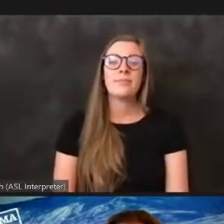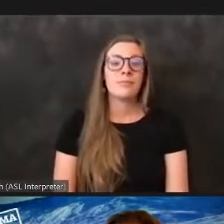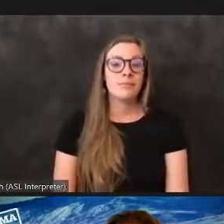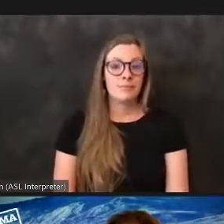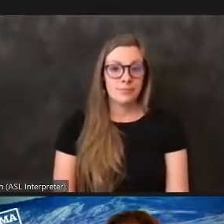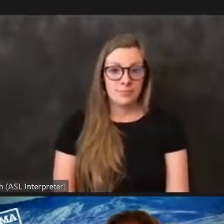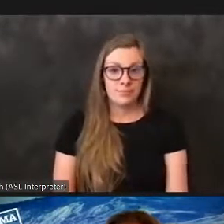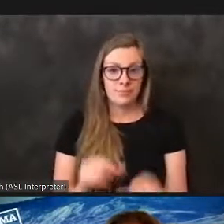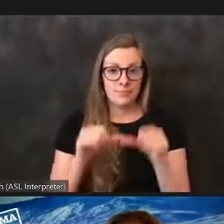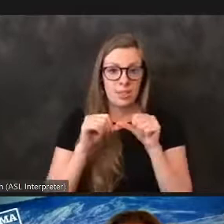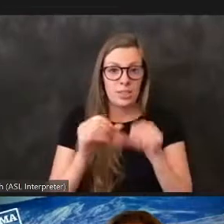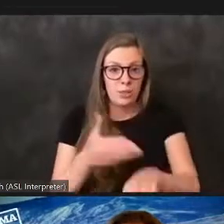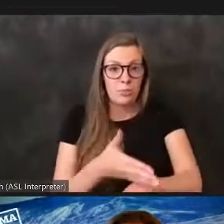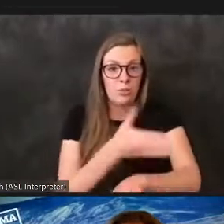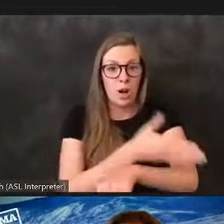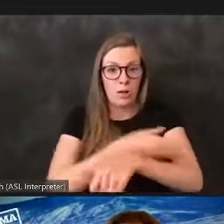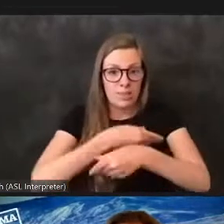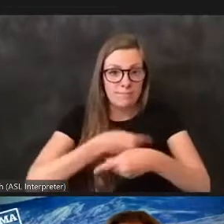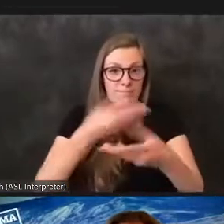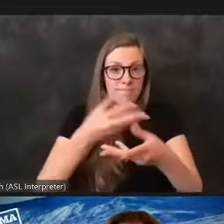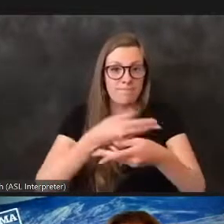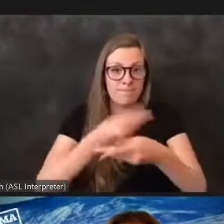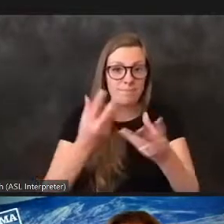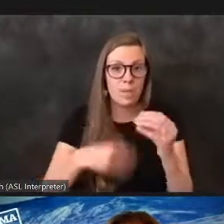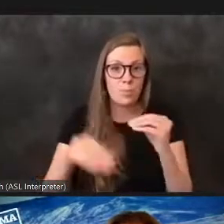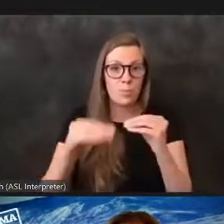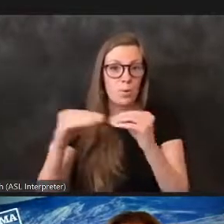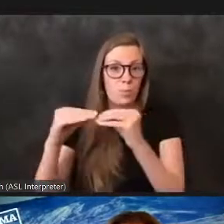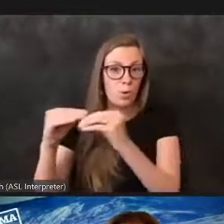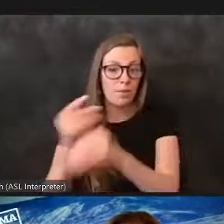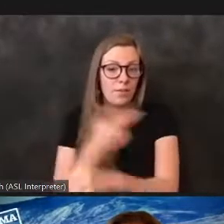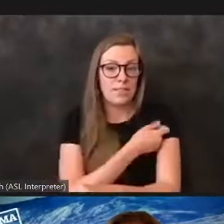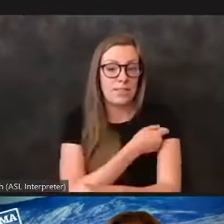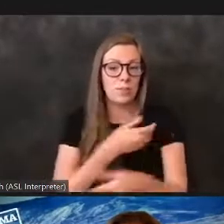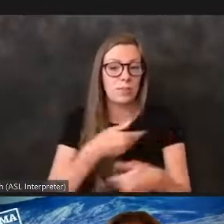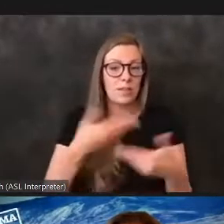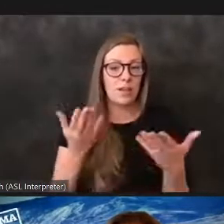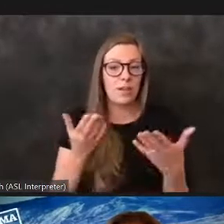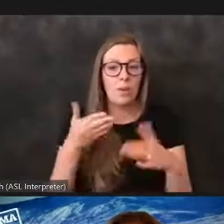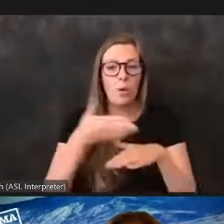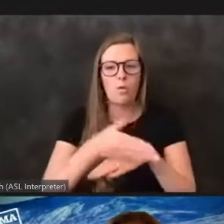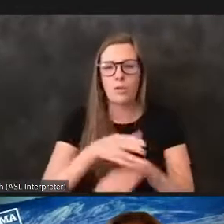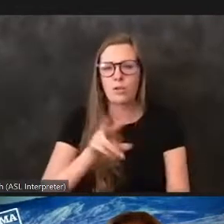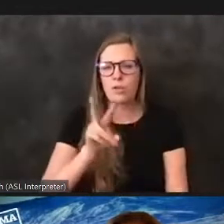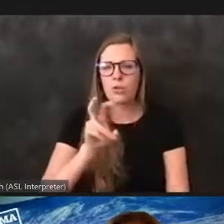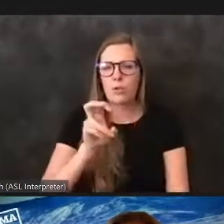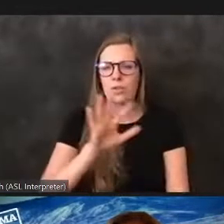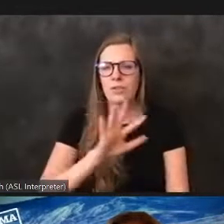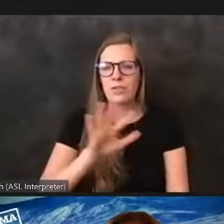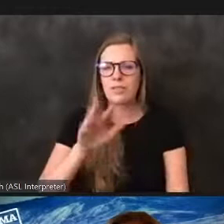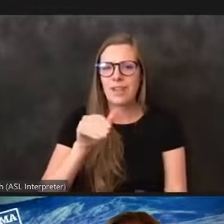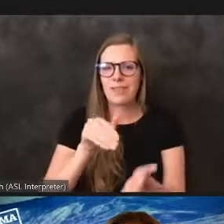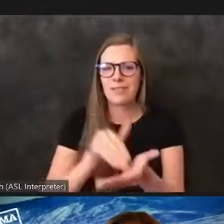Seguimos progresando en conseguir e hacer llegar a administrarle las vacunas.